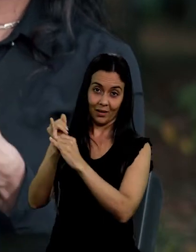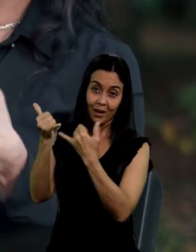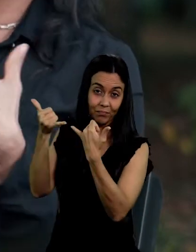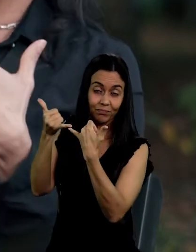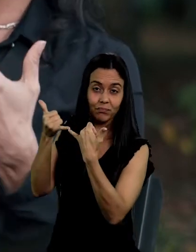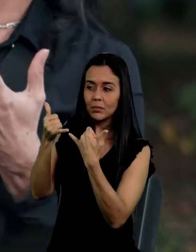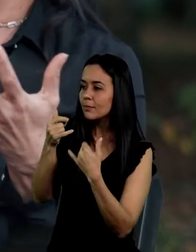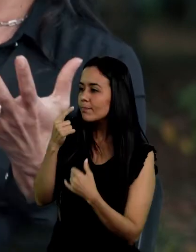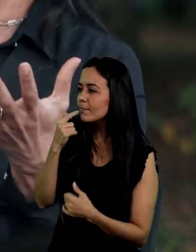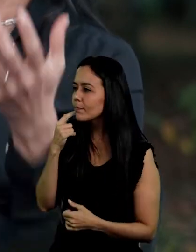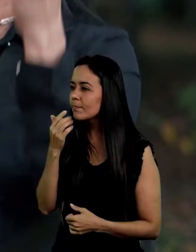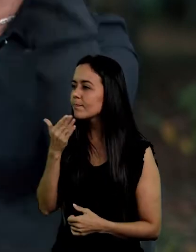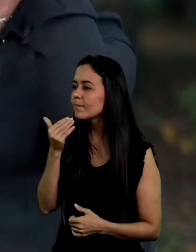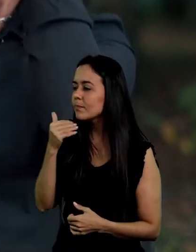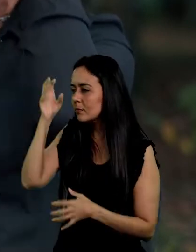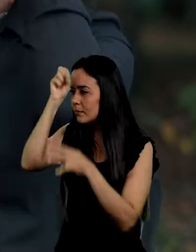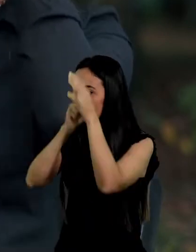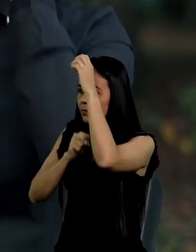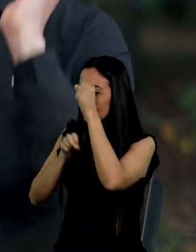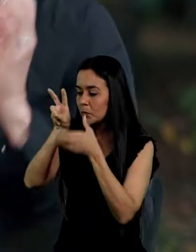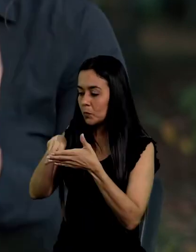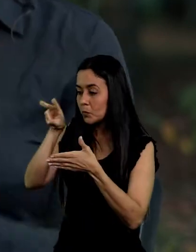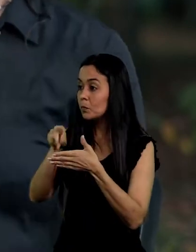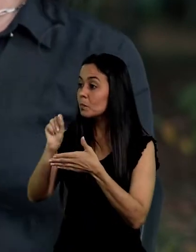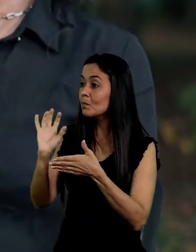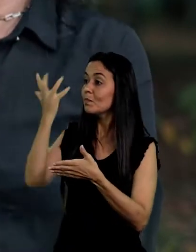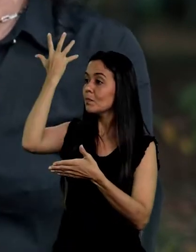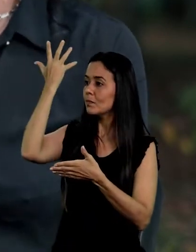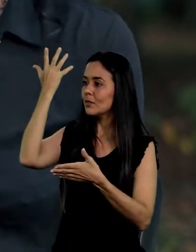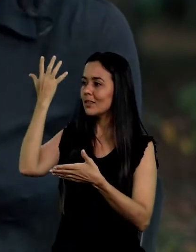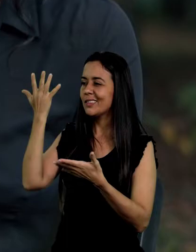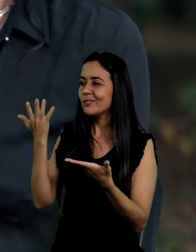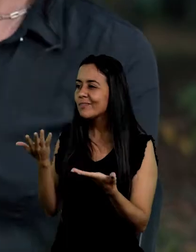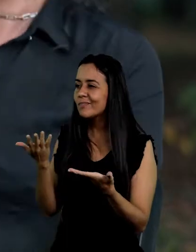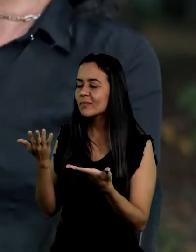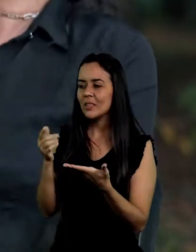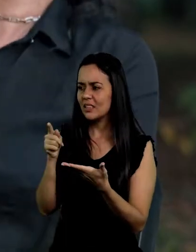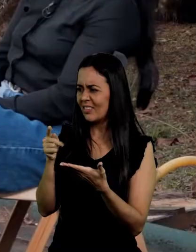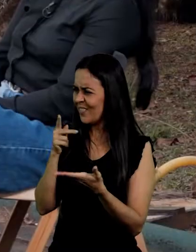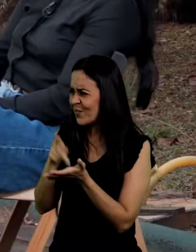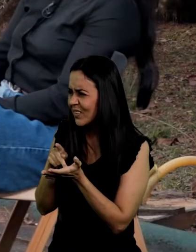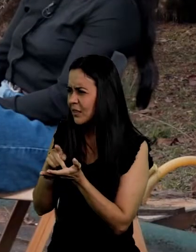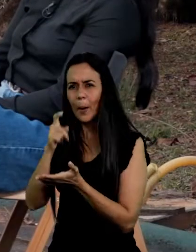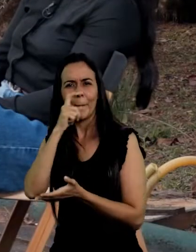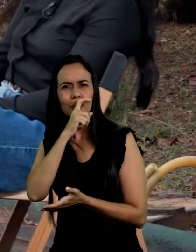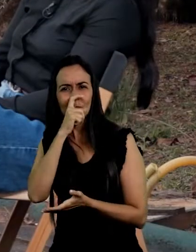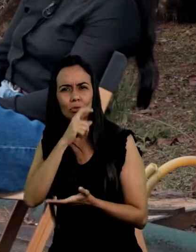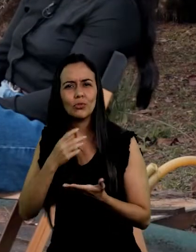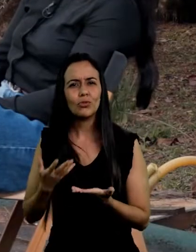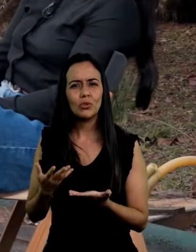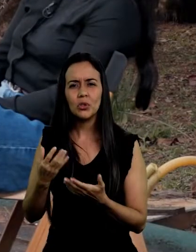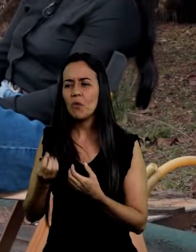informação, que muitas vezes, não vêm com muita qualidade, né? Eu falo pros meus pacientes: olha,